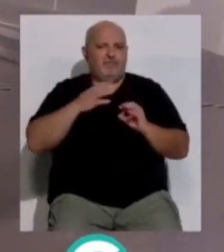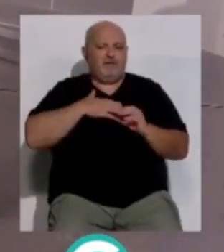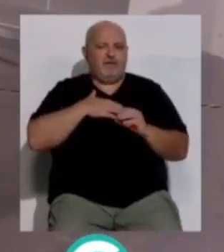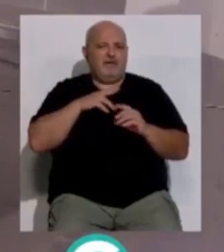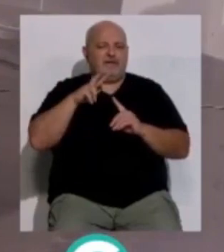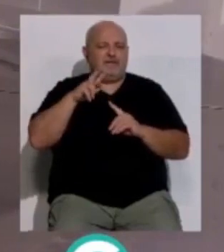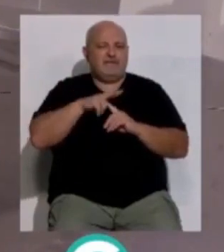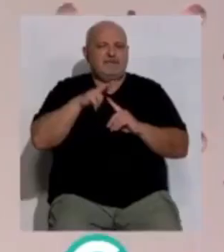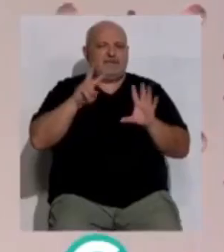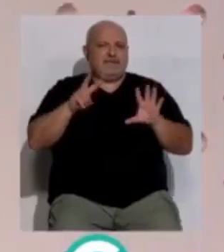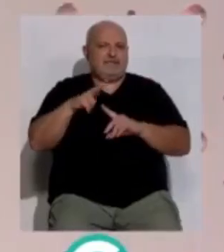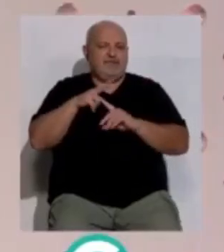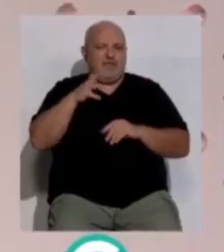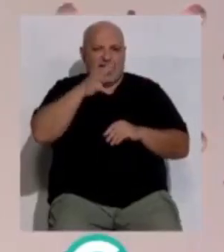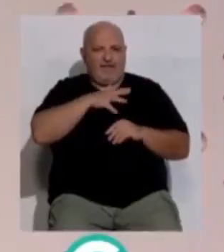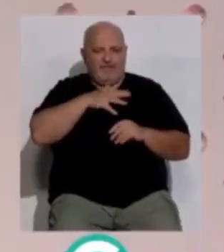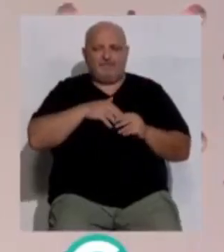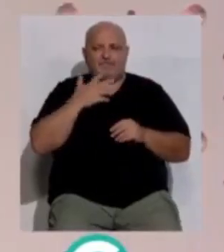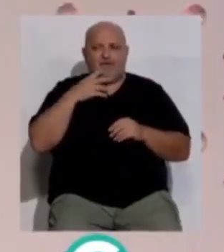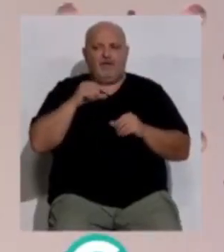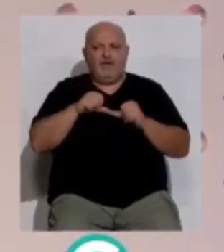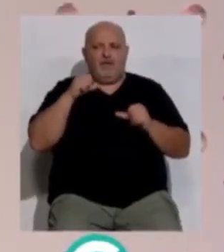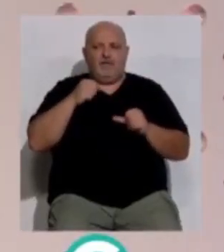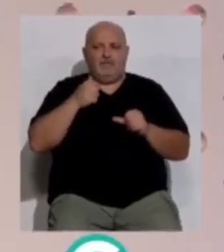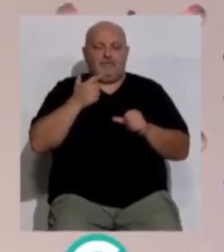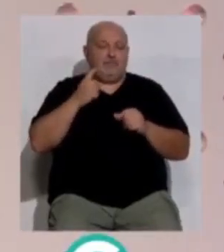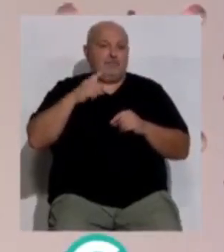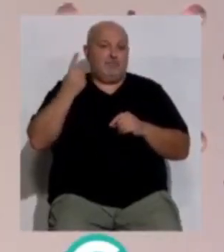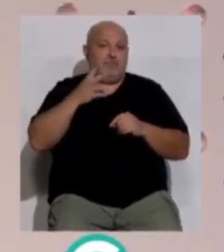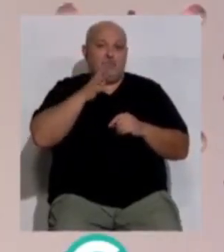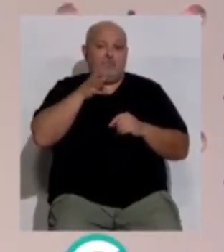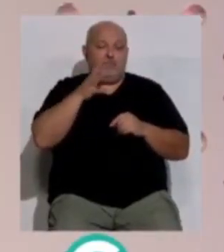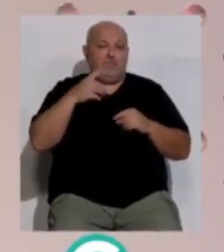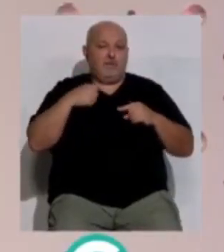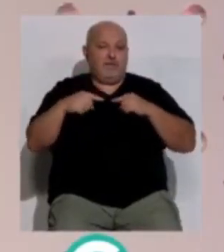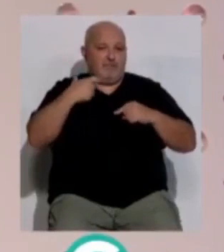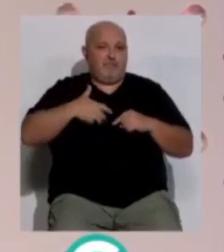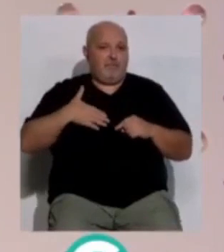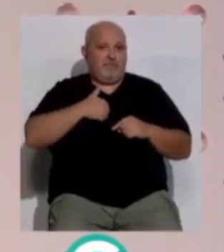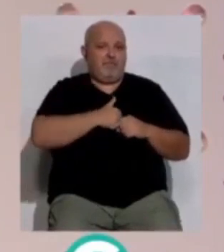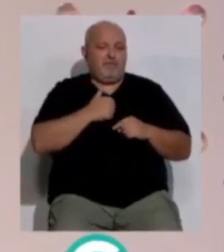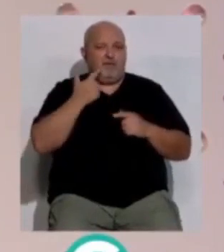en Jerez Sí hemos seguido en primer lugar por ser entrenador y tener que estar al tanto de